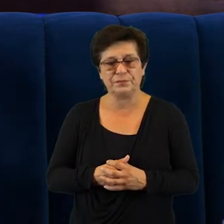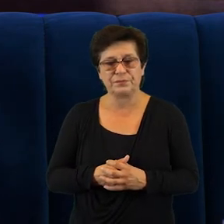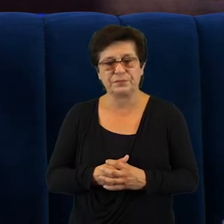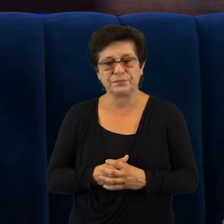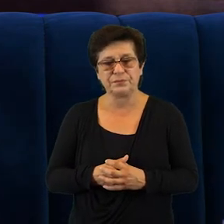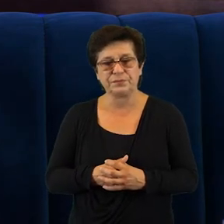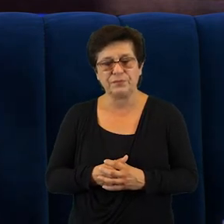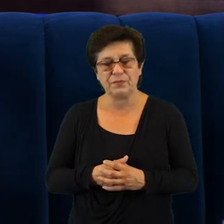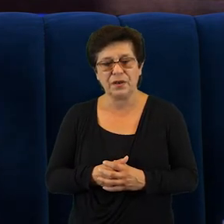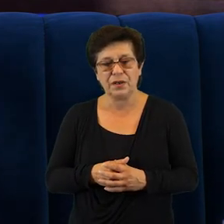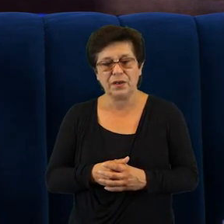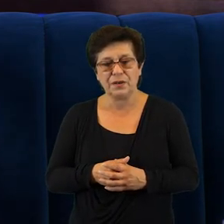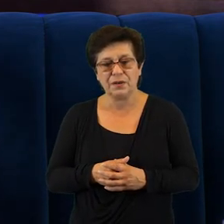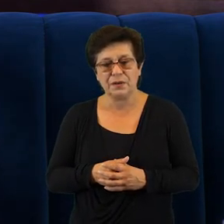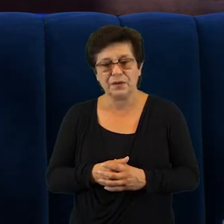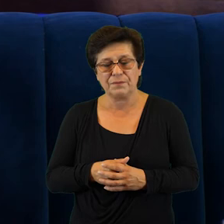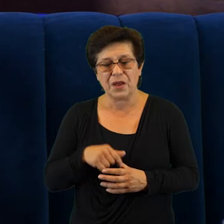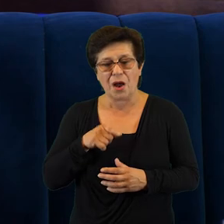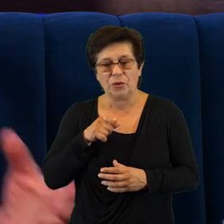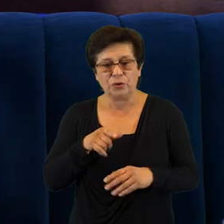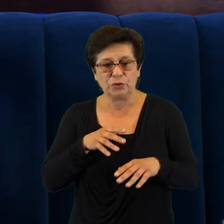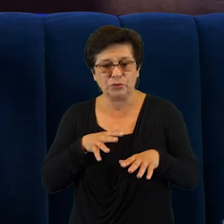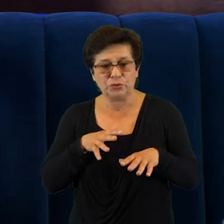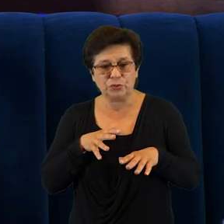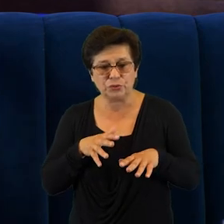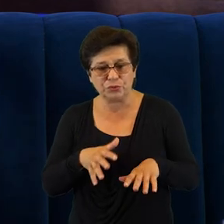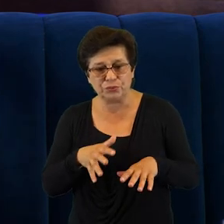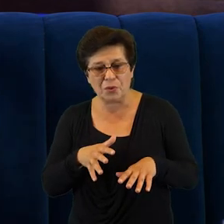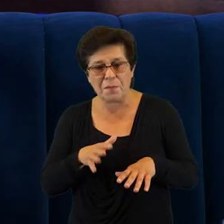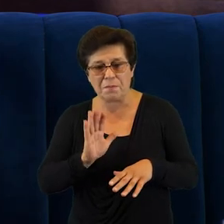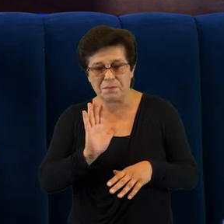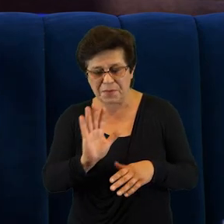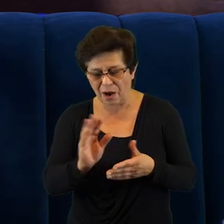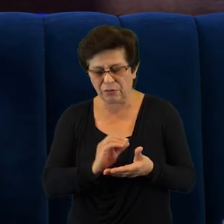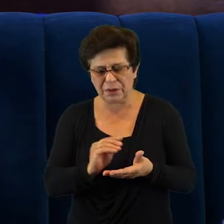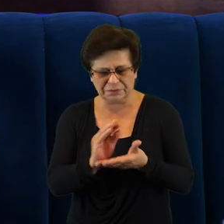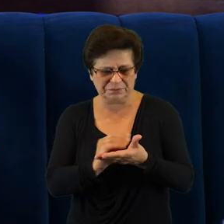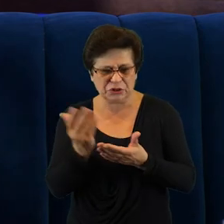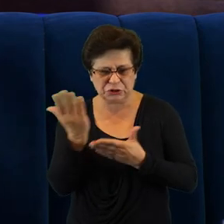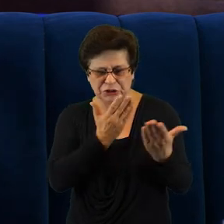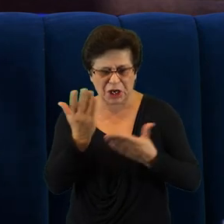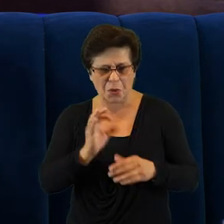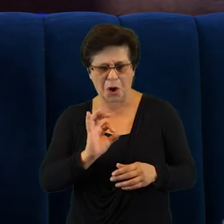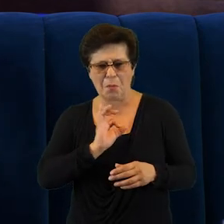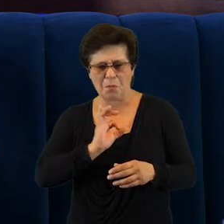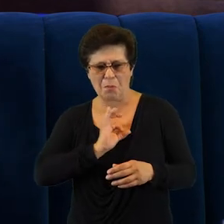Tak skrzący się humorem, kiedy czytała to moja nastoletnia, czy może nawet jeszcze mniejsza córka,